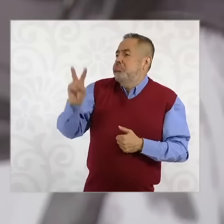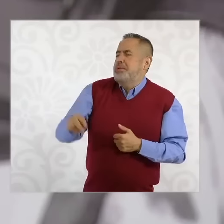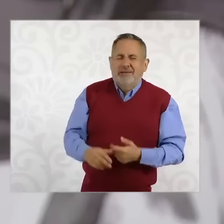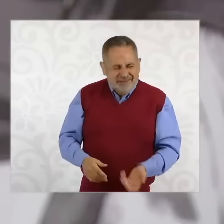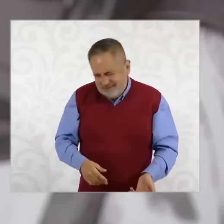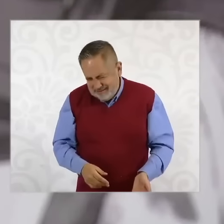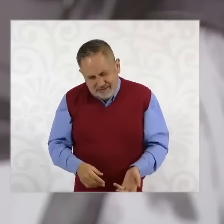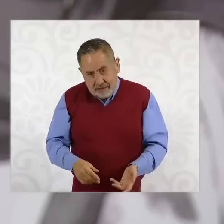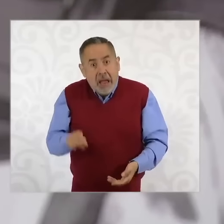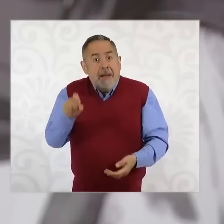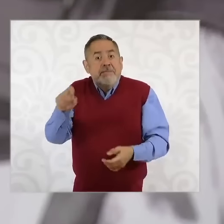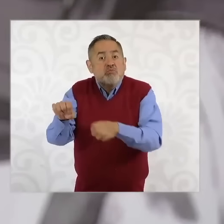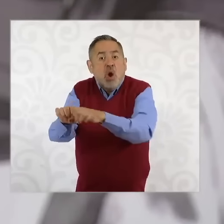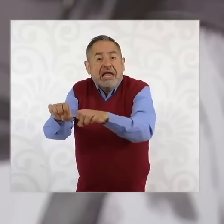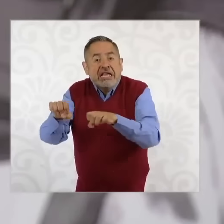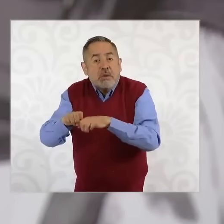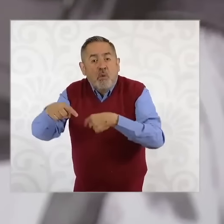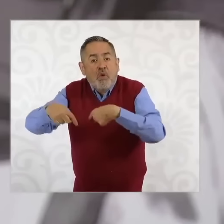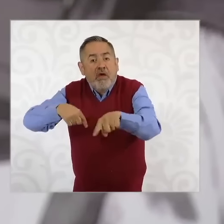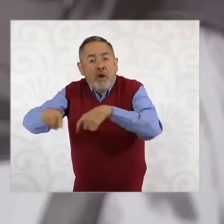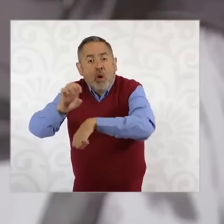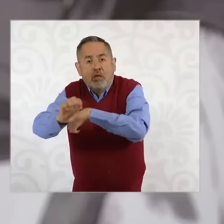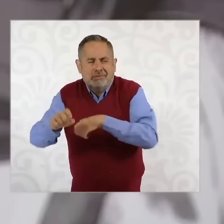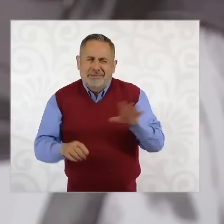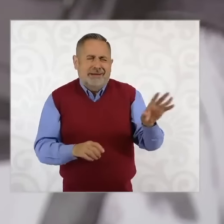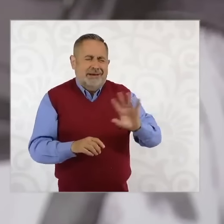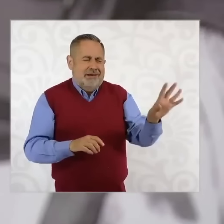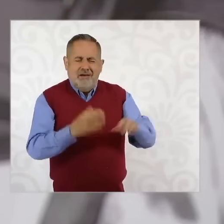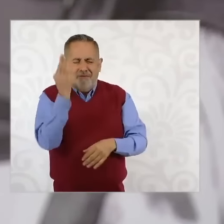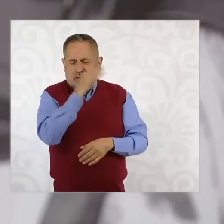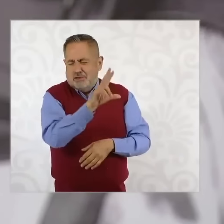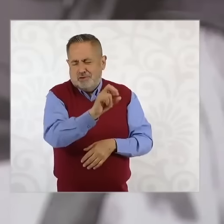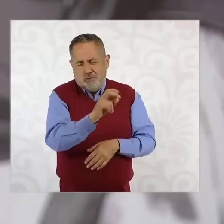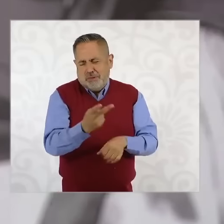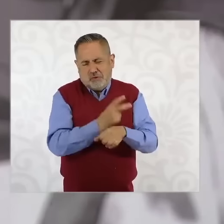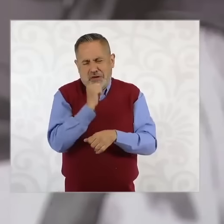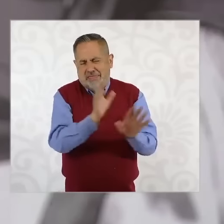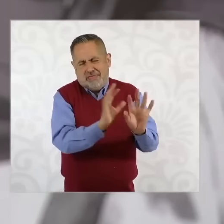ecuatoriano dijo que era absolutamente falso, eh, pero el asunto es minimizar